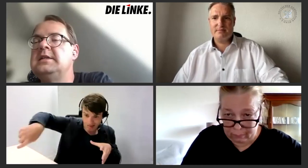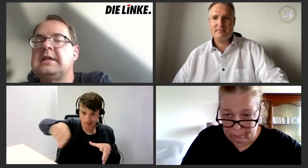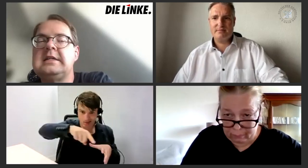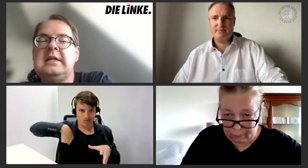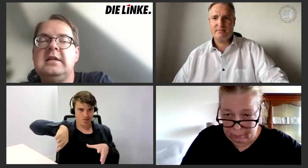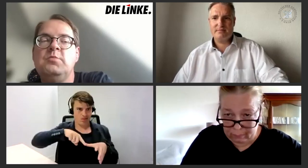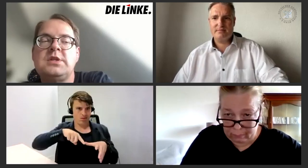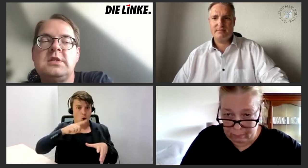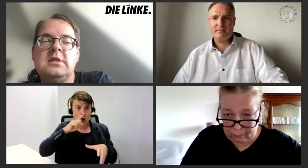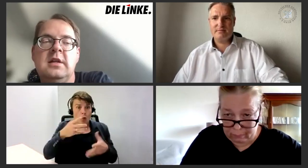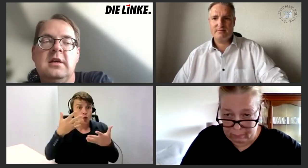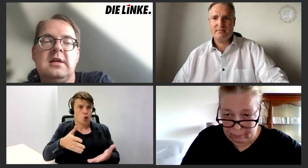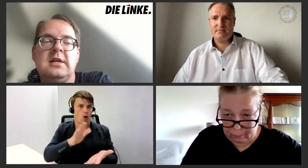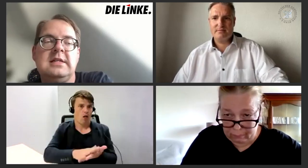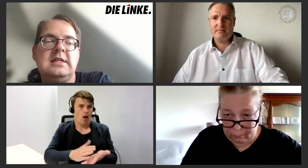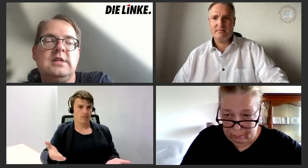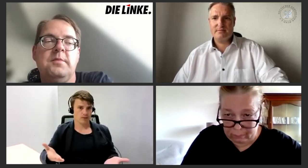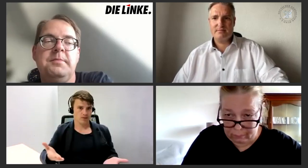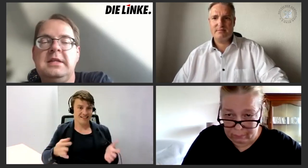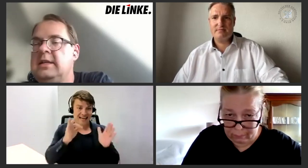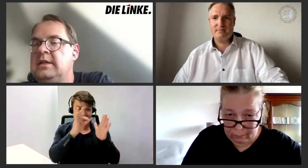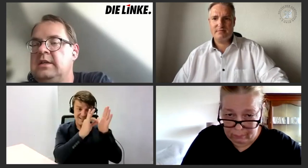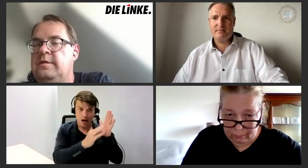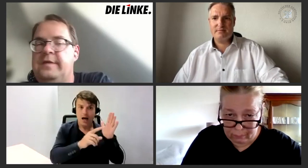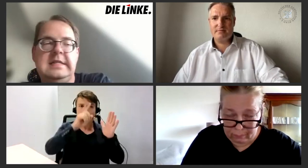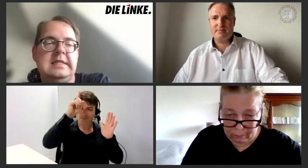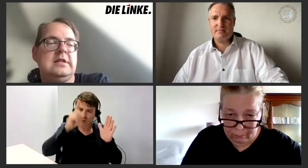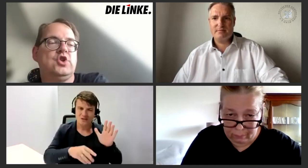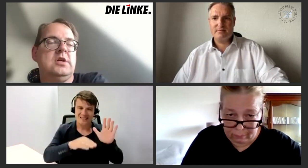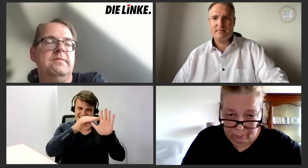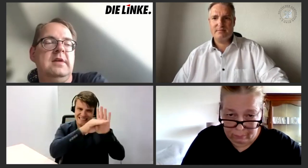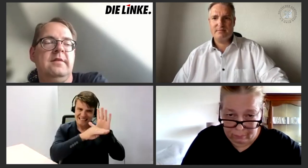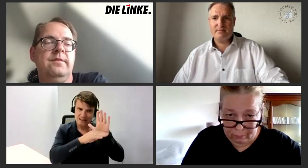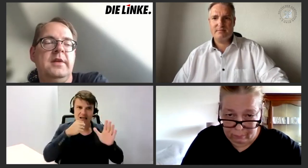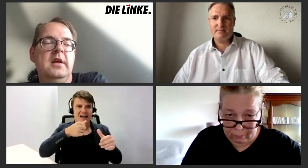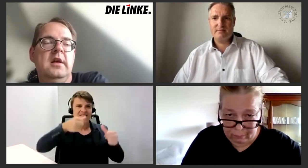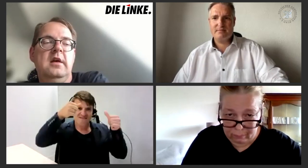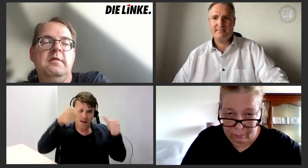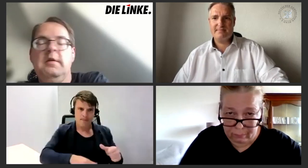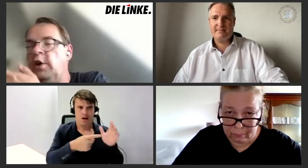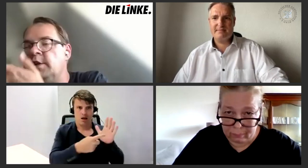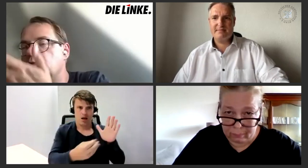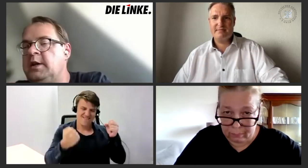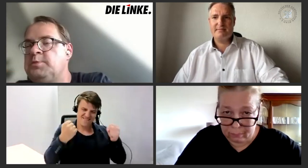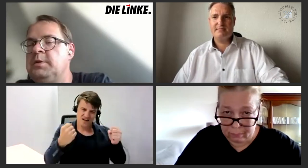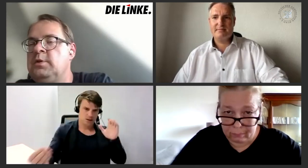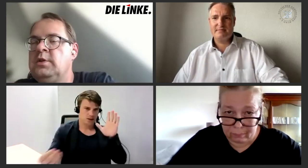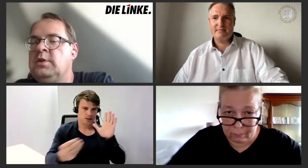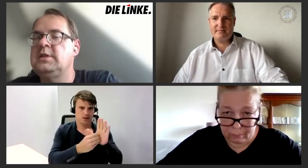Diese Kriterien müssen danach gesetzlich verbindlich festgeschrieben werden.